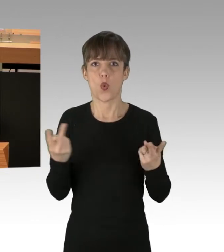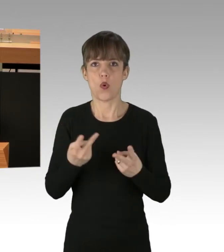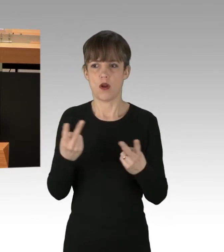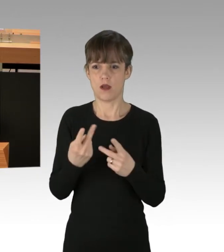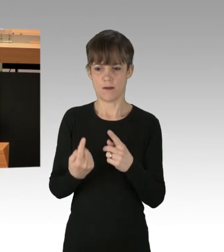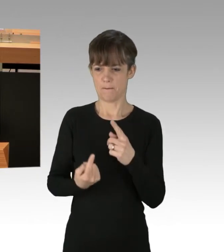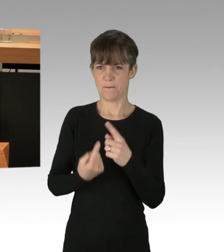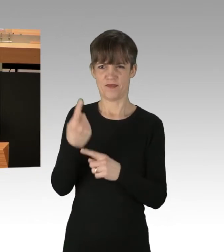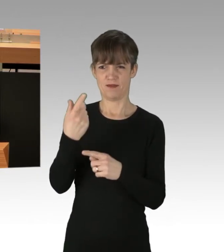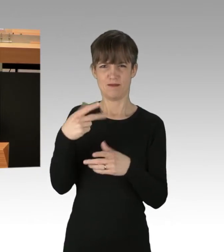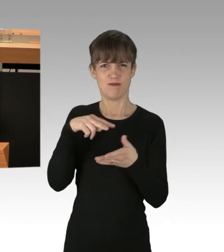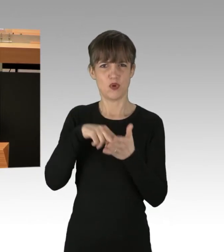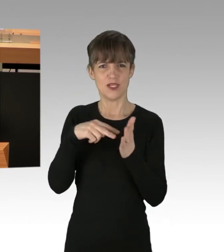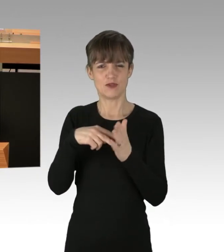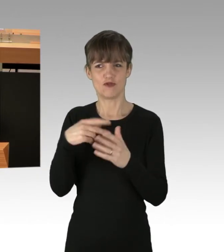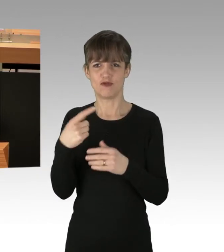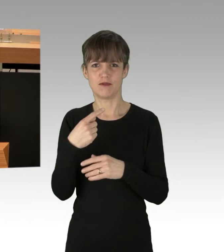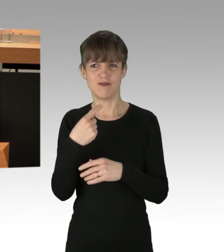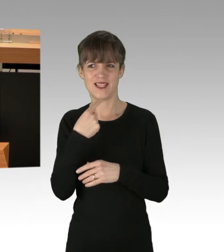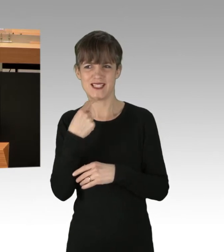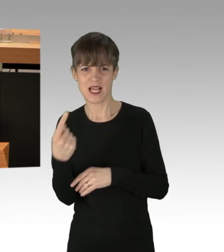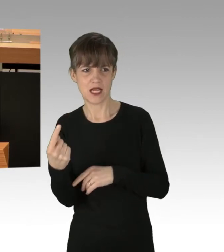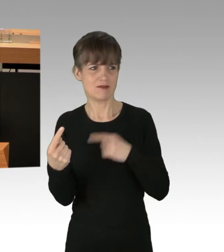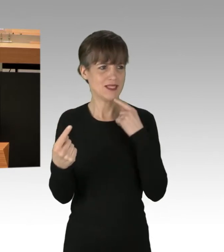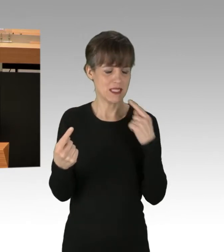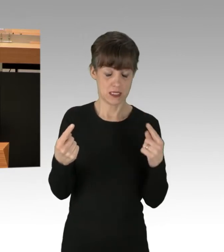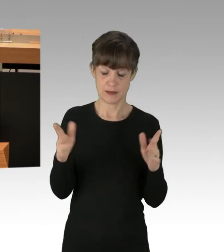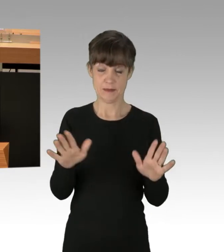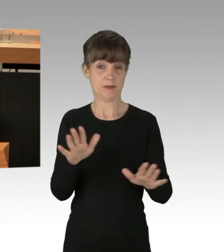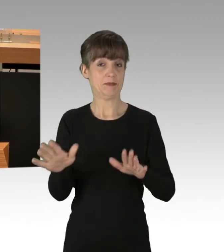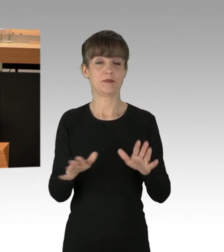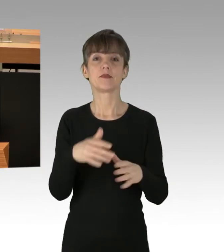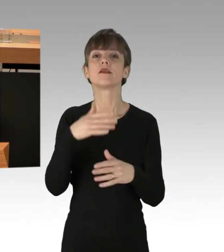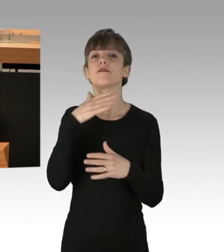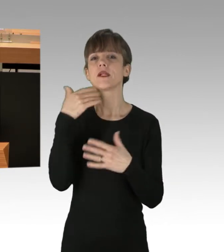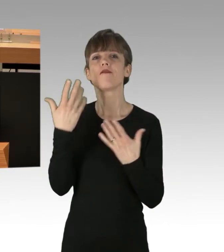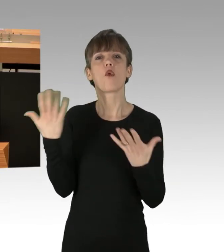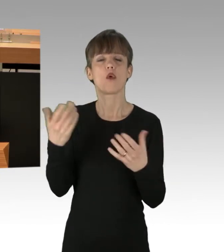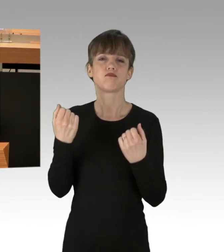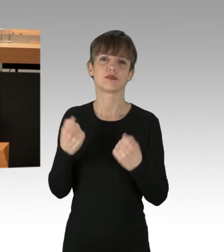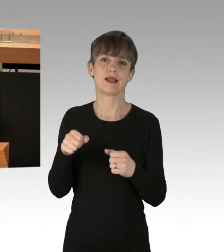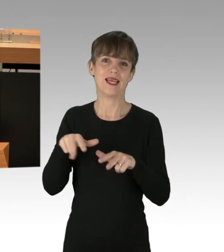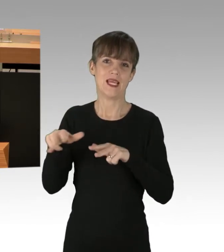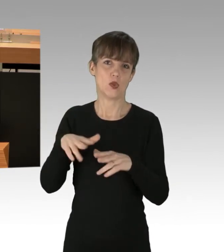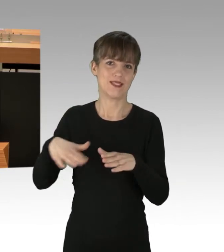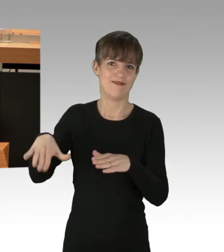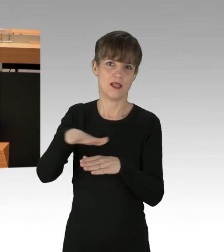politischen Meinungsäußerungen gewohnt. Vieles beschränkt sich auf das Regierungsviertel oder wird an Wochenenden durchgeführt.